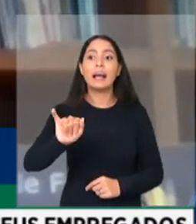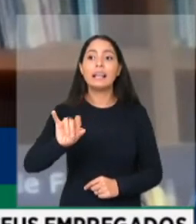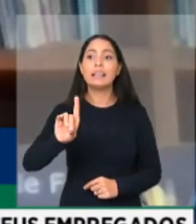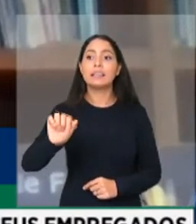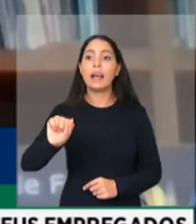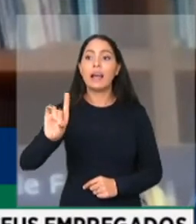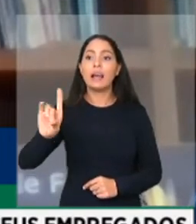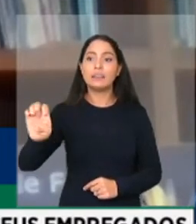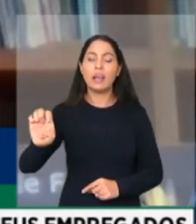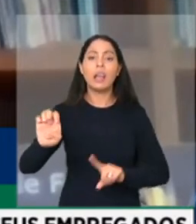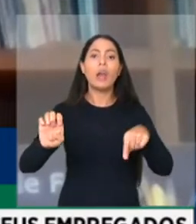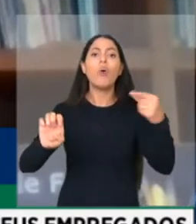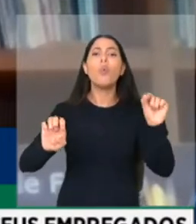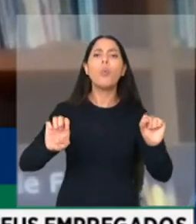COISA CHAMADA FALTA DE VACINAS ENTÃO ESTÁ UMA CORRIDA É